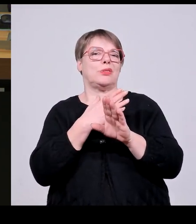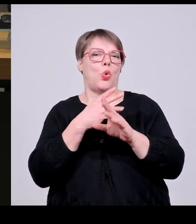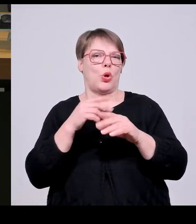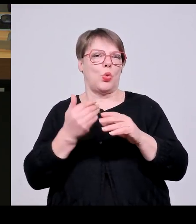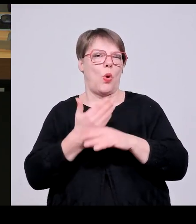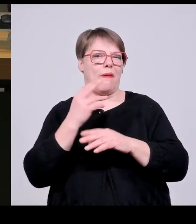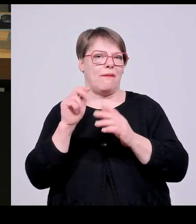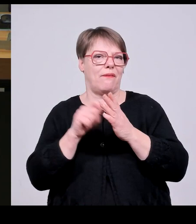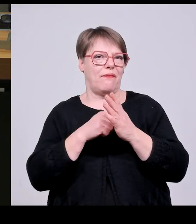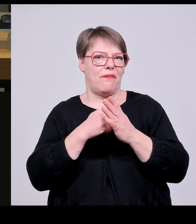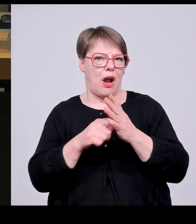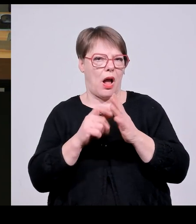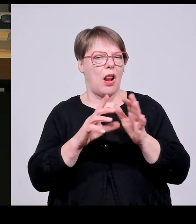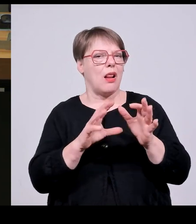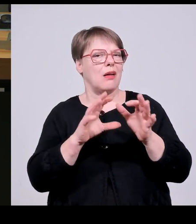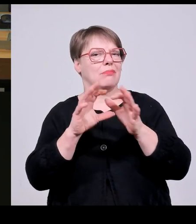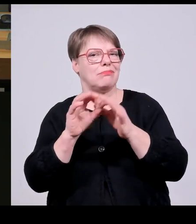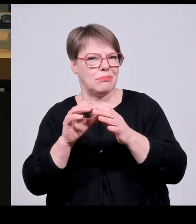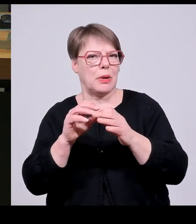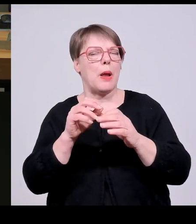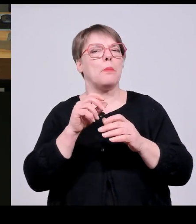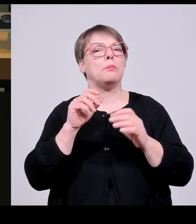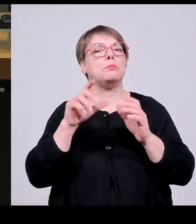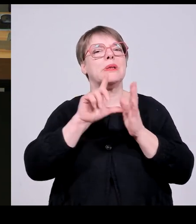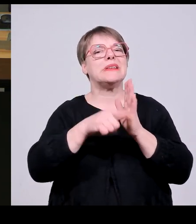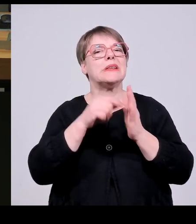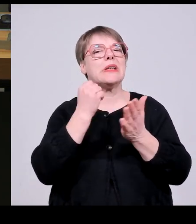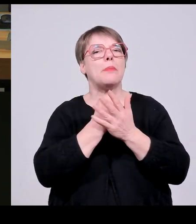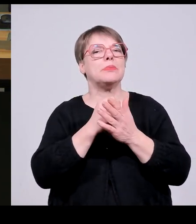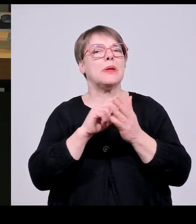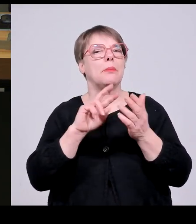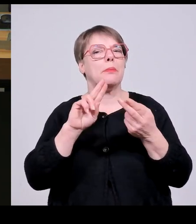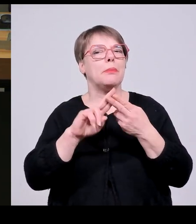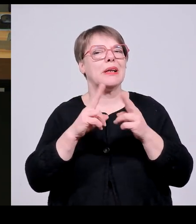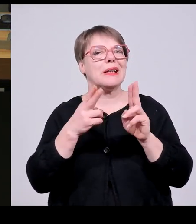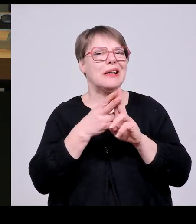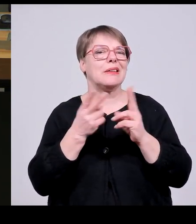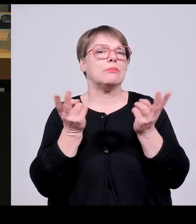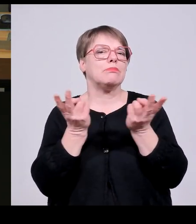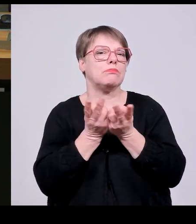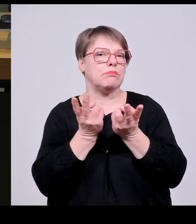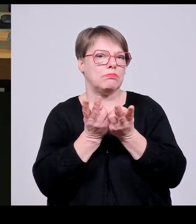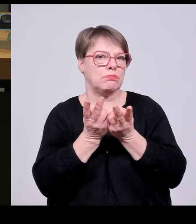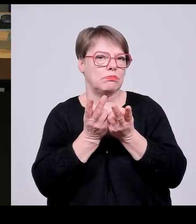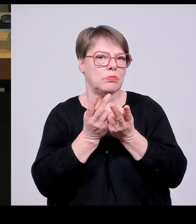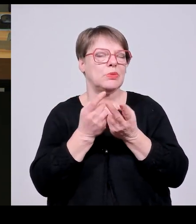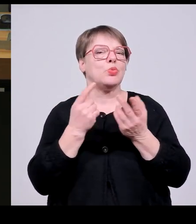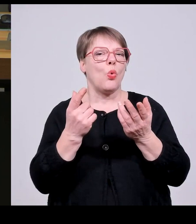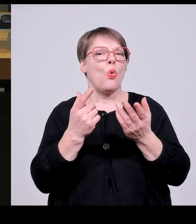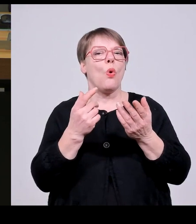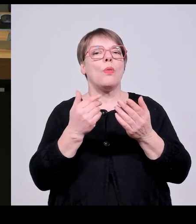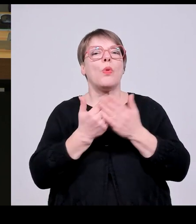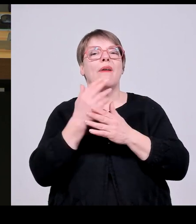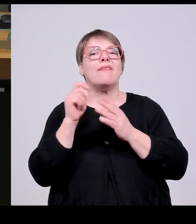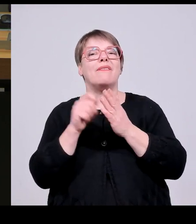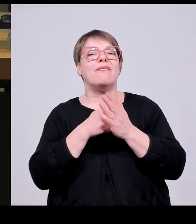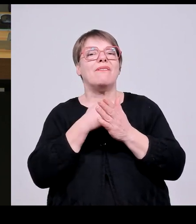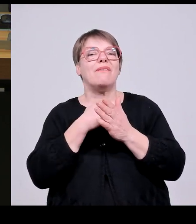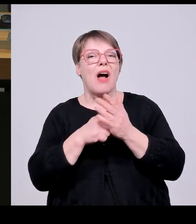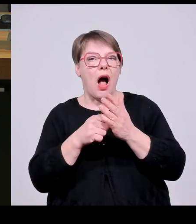Was bedeutet der Umstand, dass eine Neuwahl stattfindet eigentlich für ihre demokratische Legitimation? Und die Antwort, die der Gesetzgeber